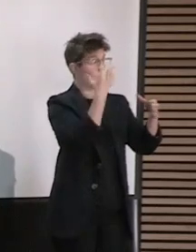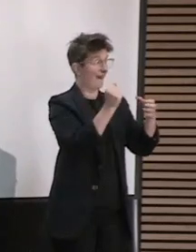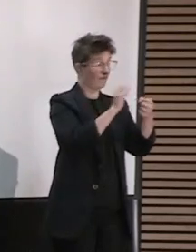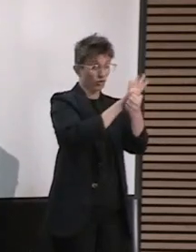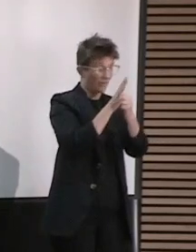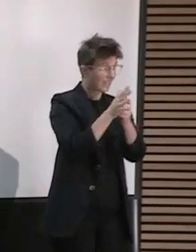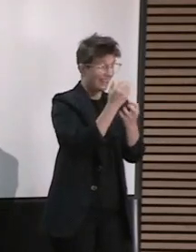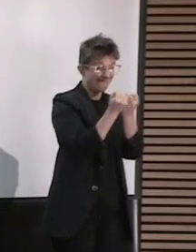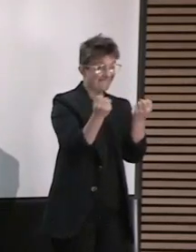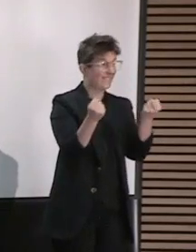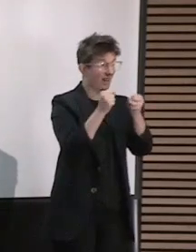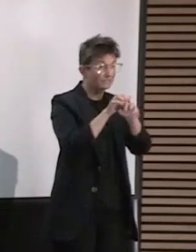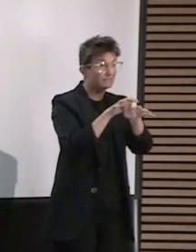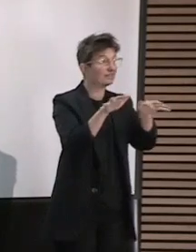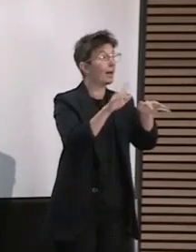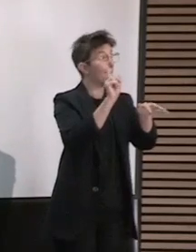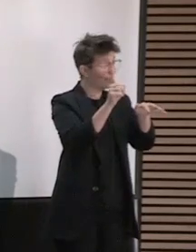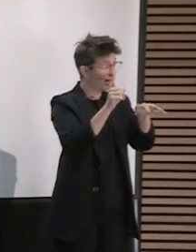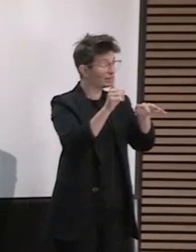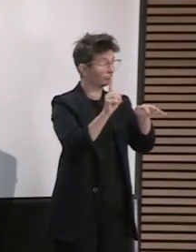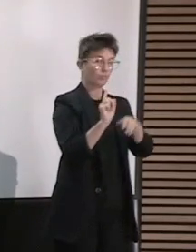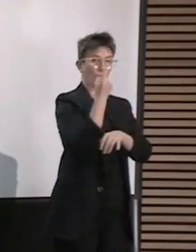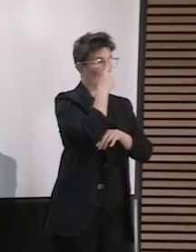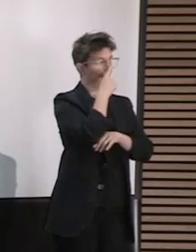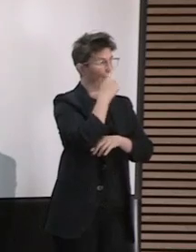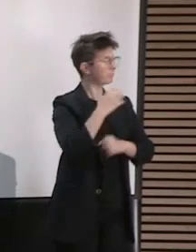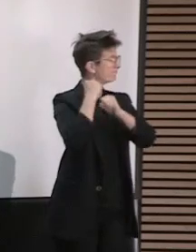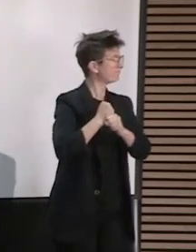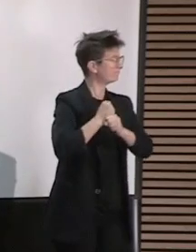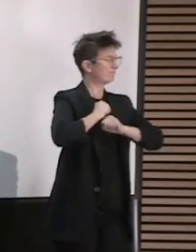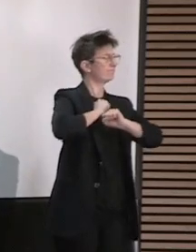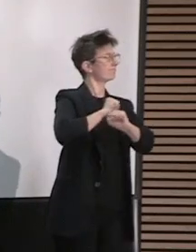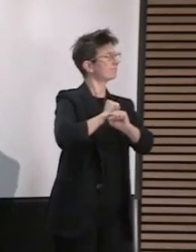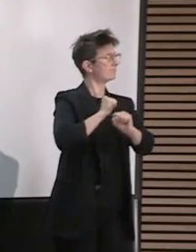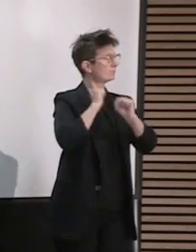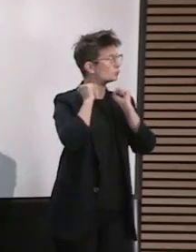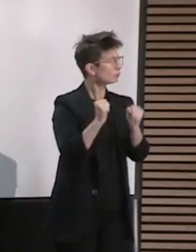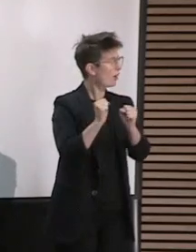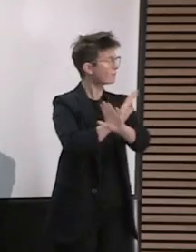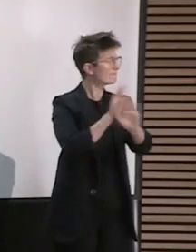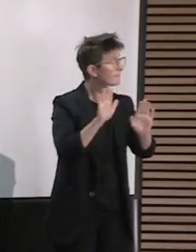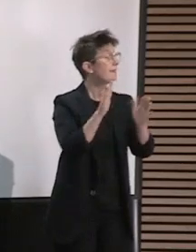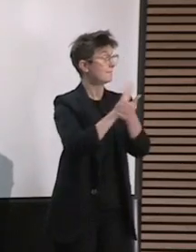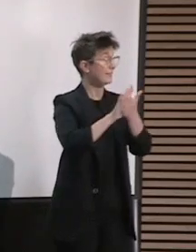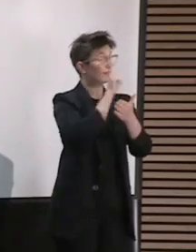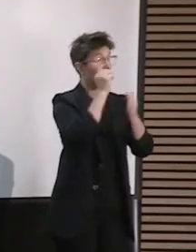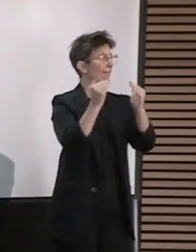tangata o Akarana. Ahakoa te aro ki a tatou putiputi tino